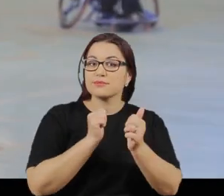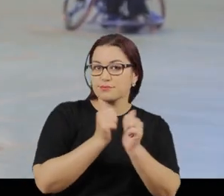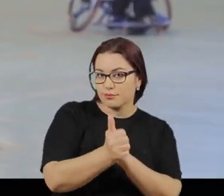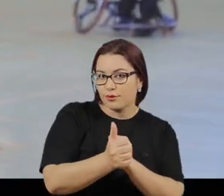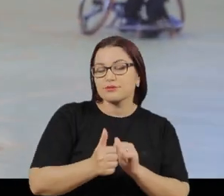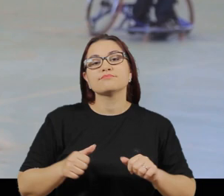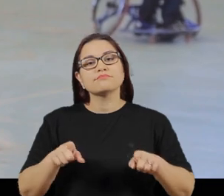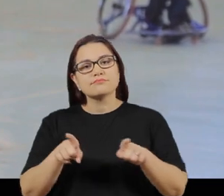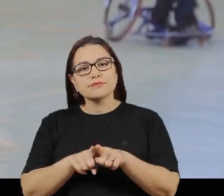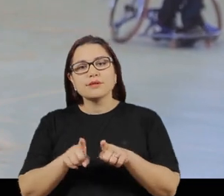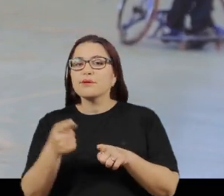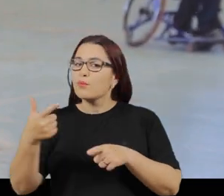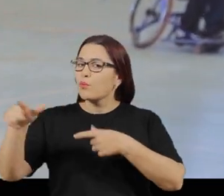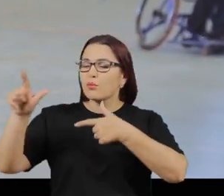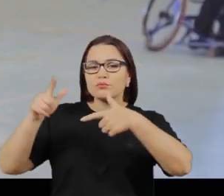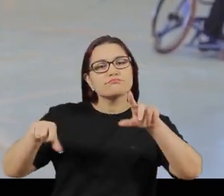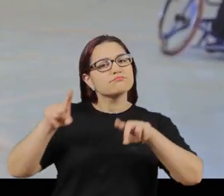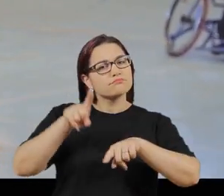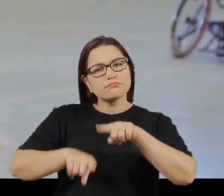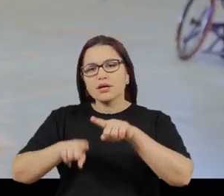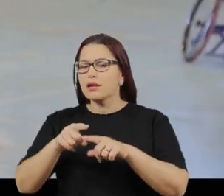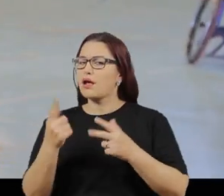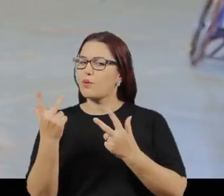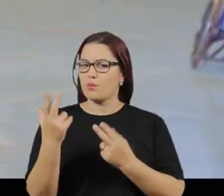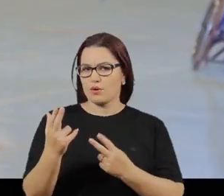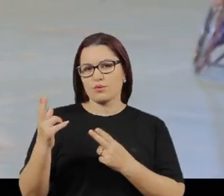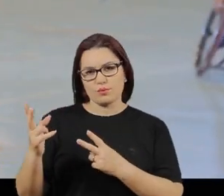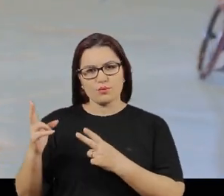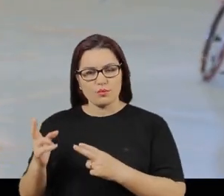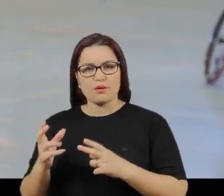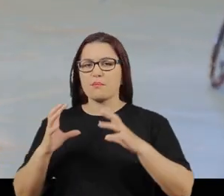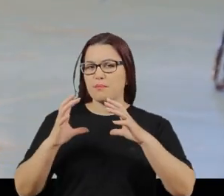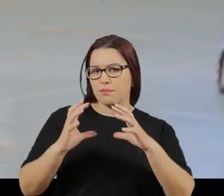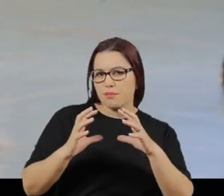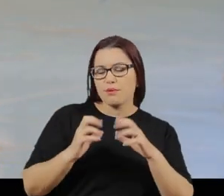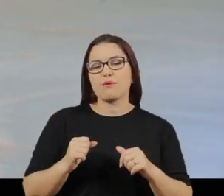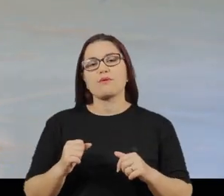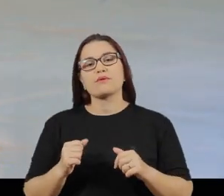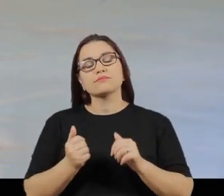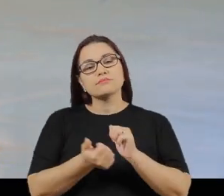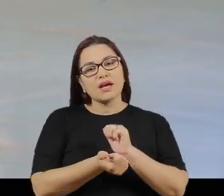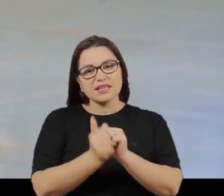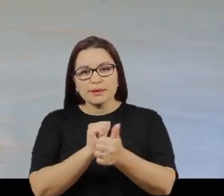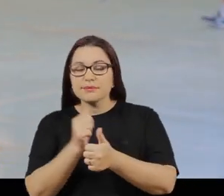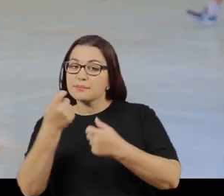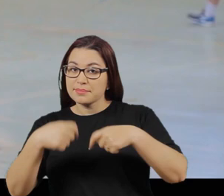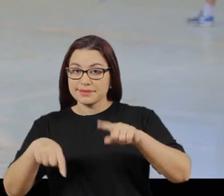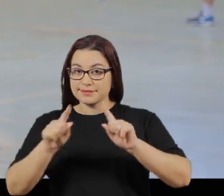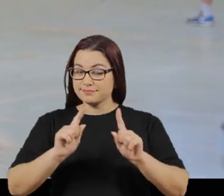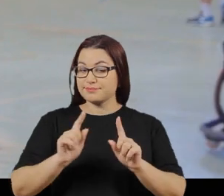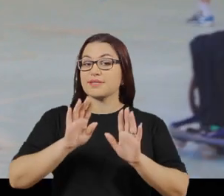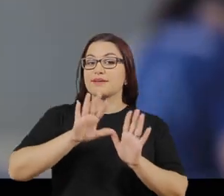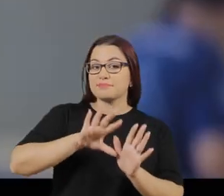No mais, é o mesmo material e adaptações não são necessárias.